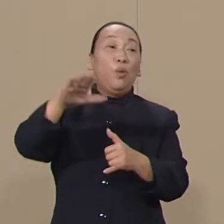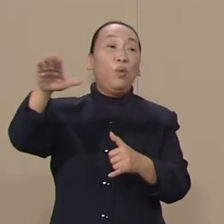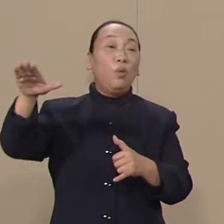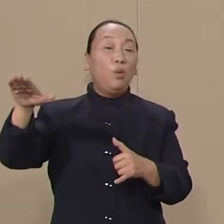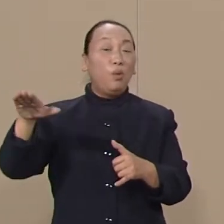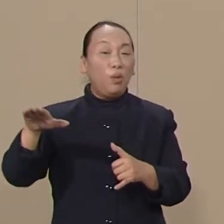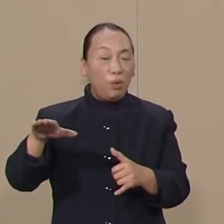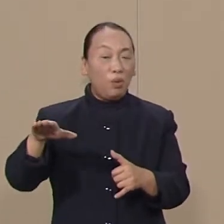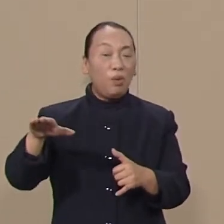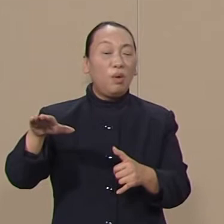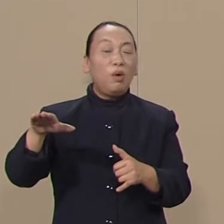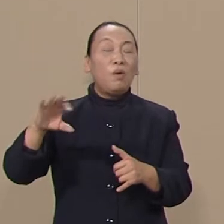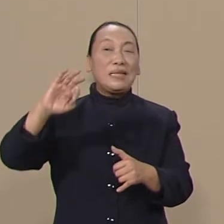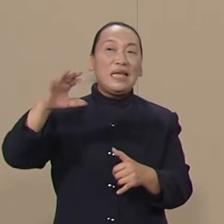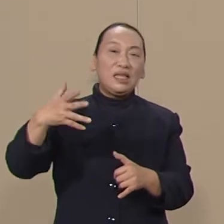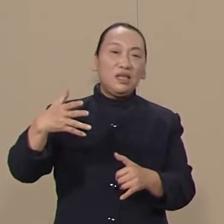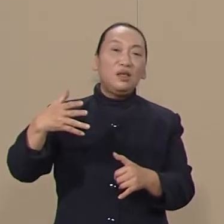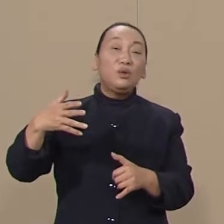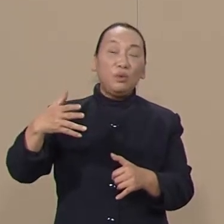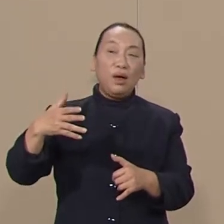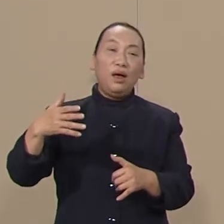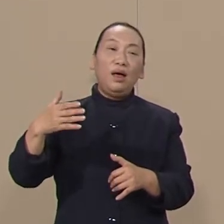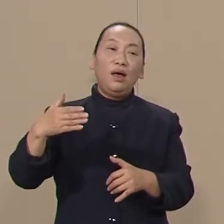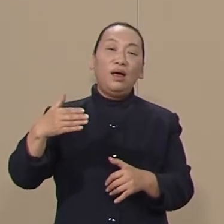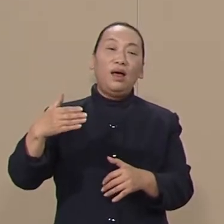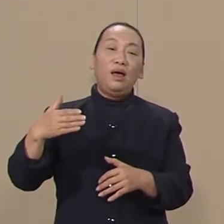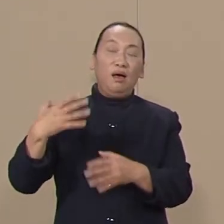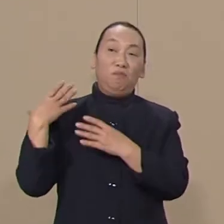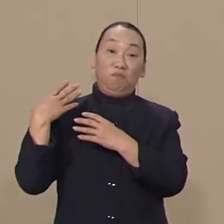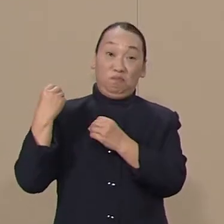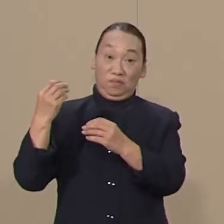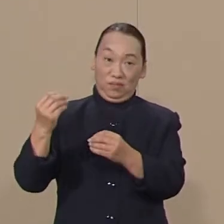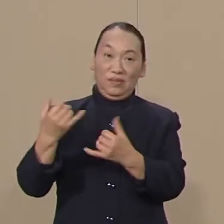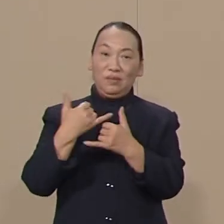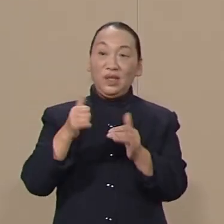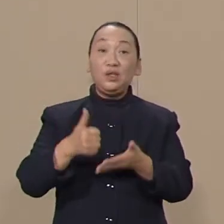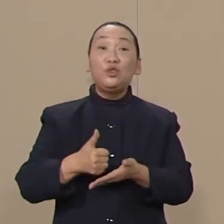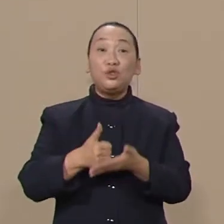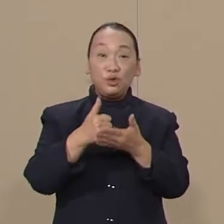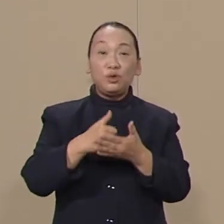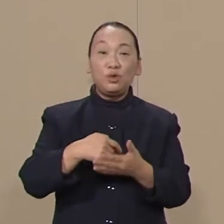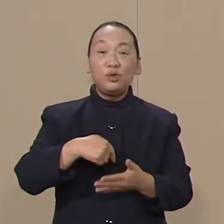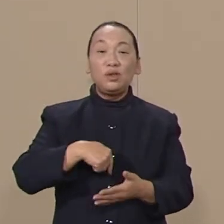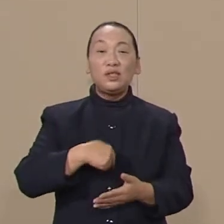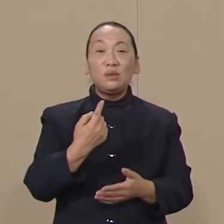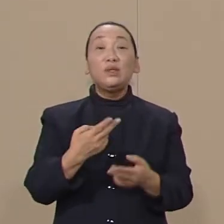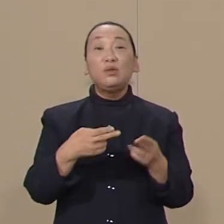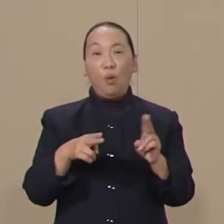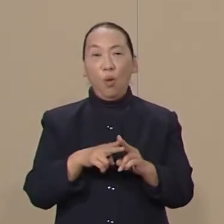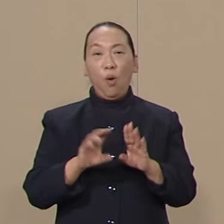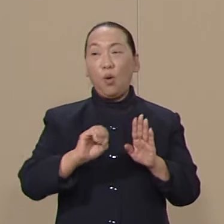一切 民・自・公政… 民･自･公は切り込みませんでした 佐：民主･自民･公明ね はいはい 福：そうなんです